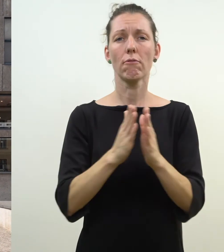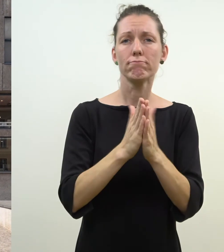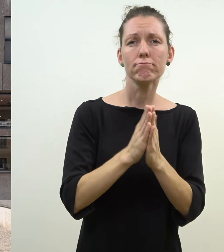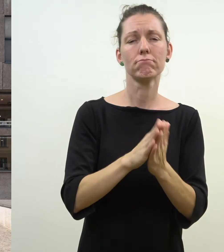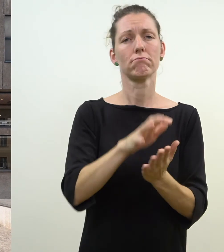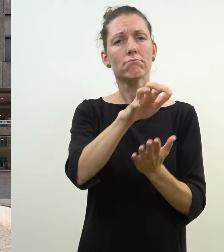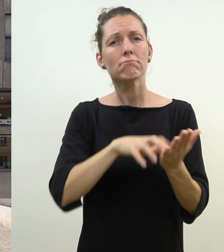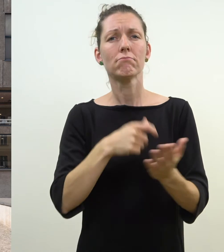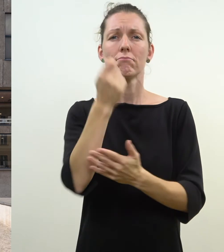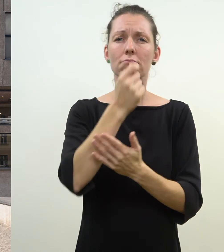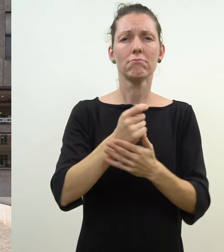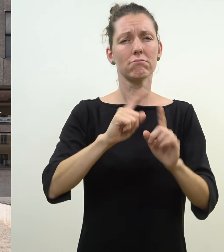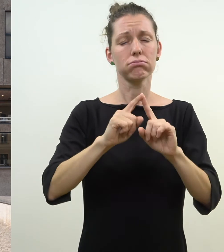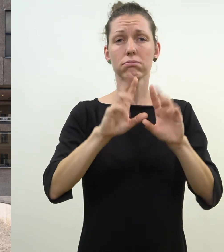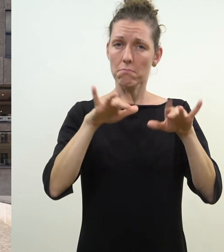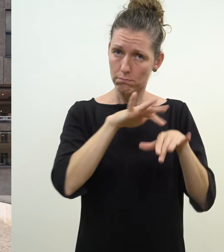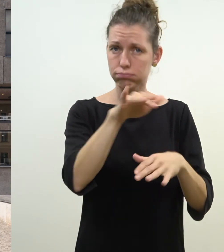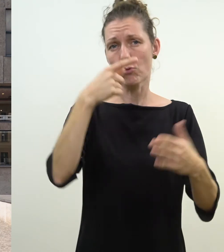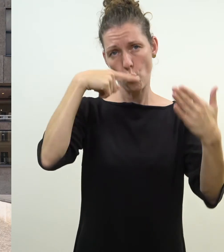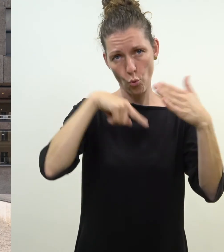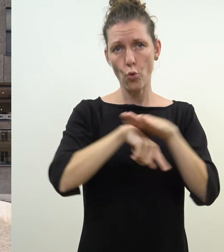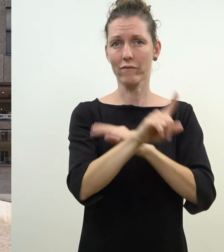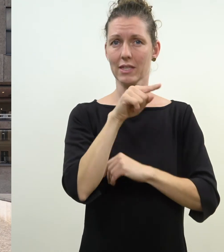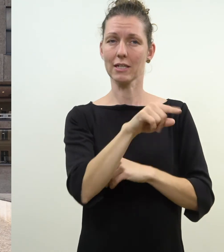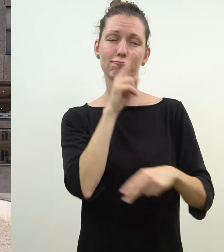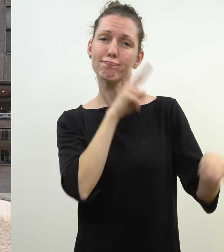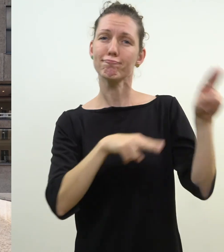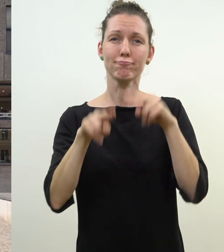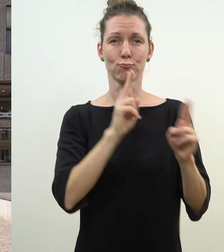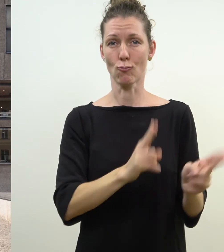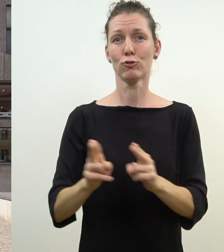Tyto neuveřitelné fondy máte možnost nahlédnout ve Veletržním paláci.